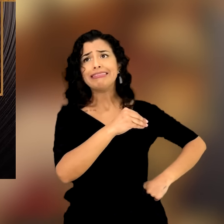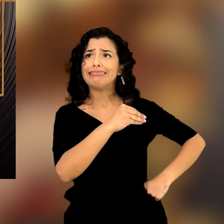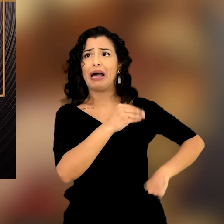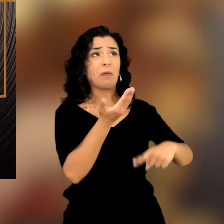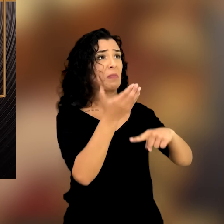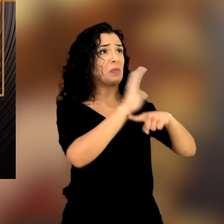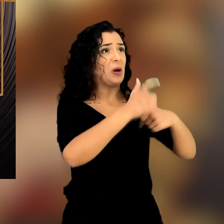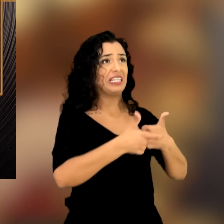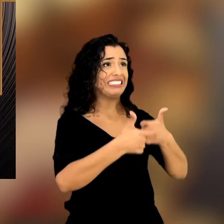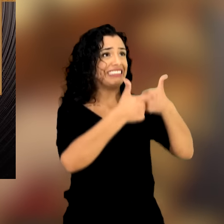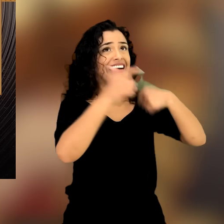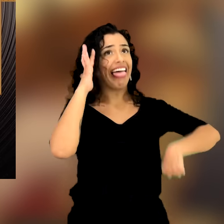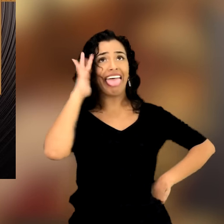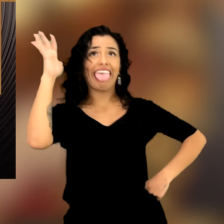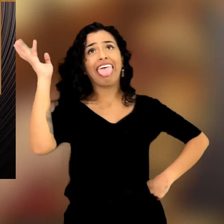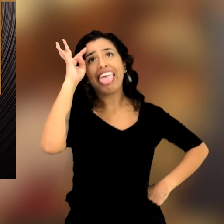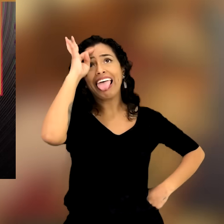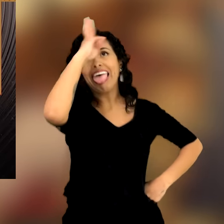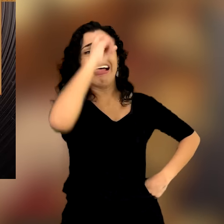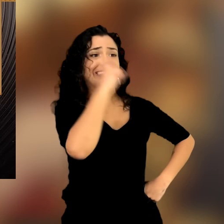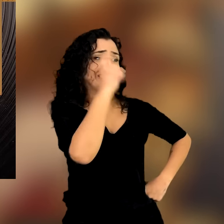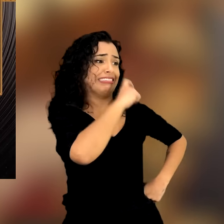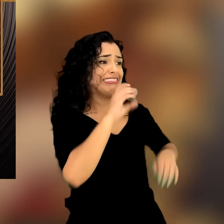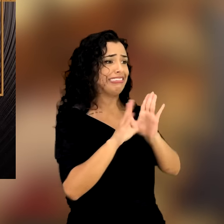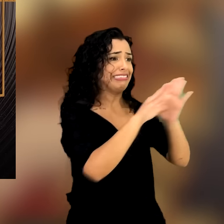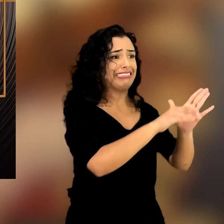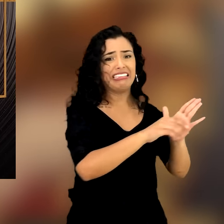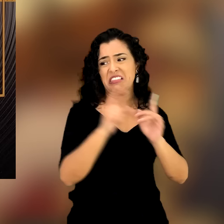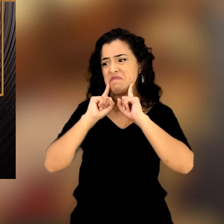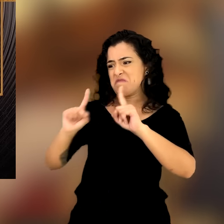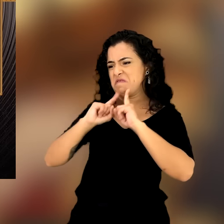E posta e sonha e curte e mente E rouba e mata e fala mal de tanta gente